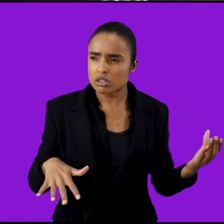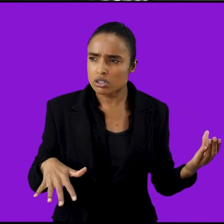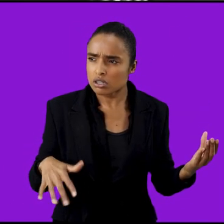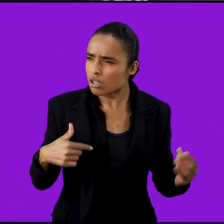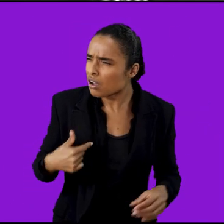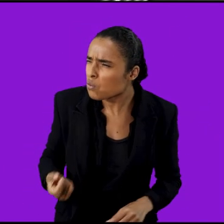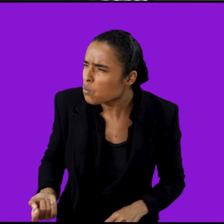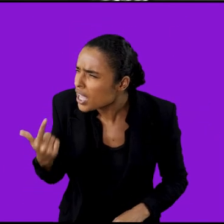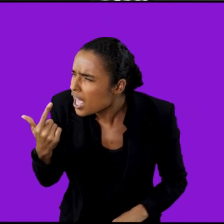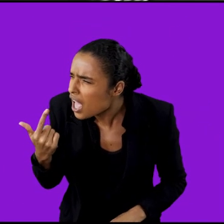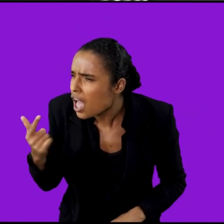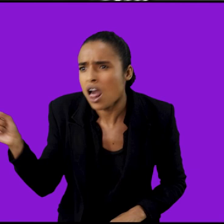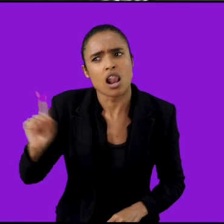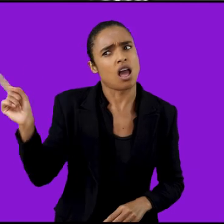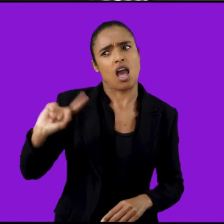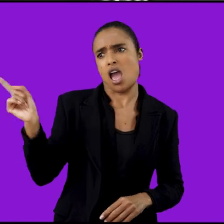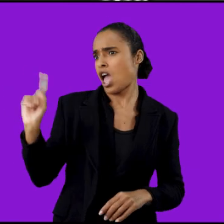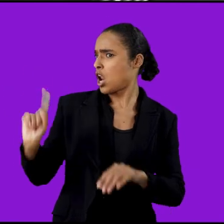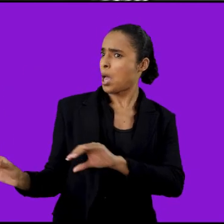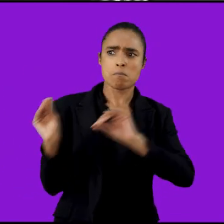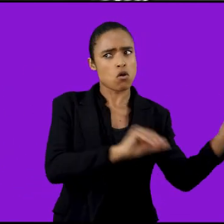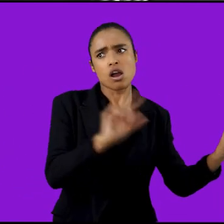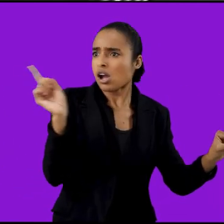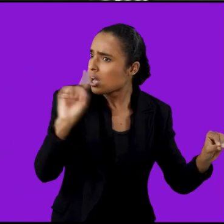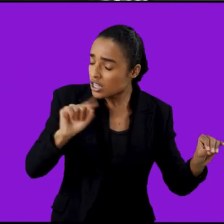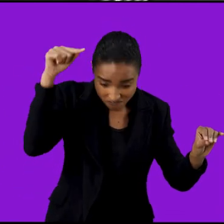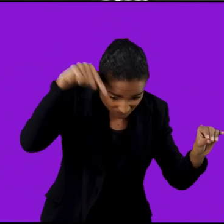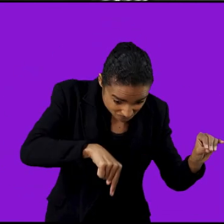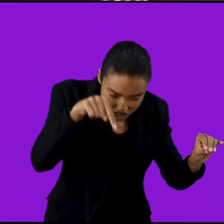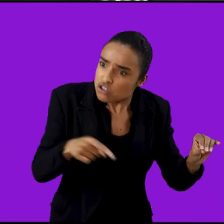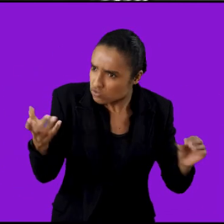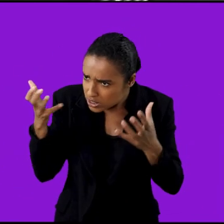vai sair daqui nem que a vaca tussa, gata, vai ficar aqui… tu não queria o acarajé?